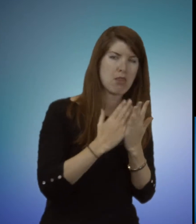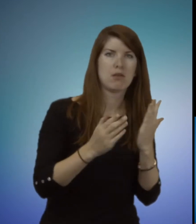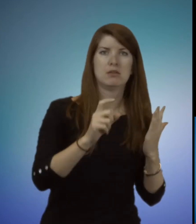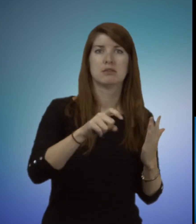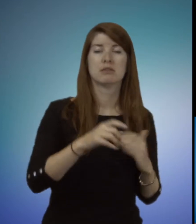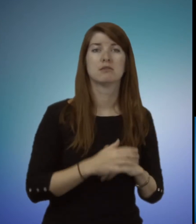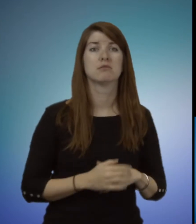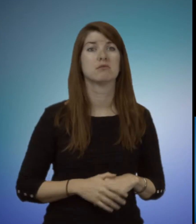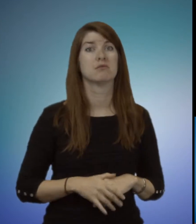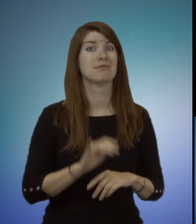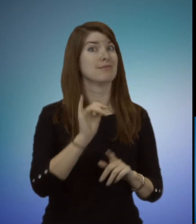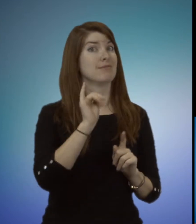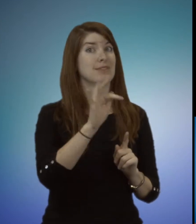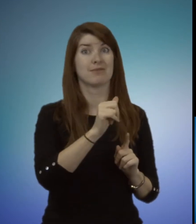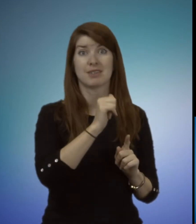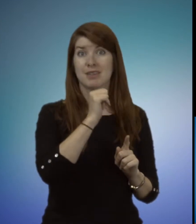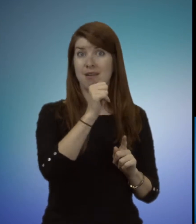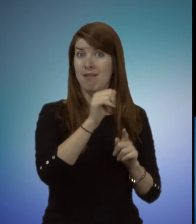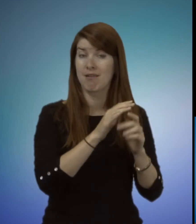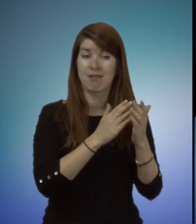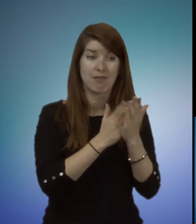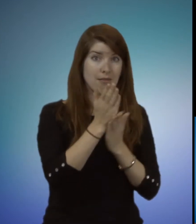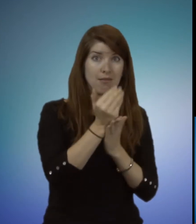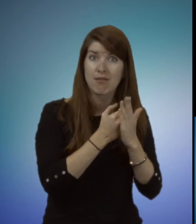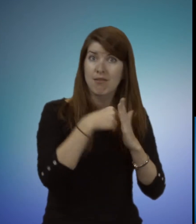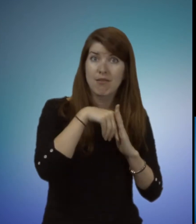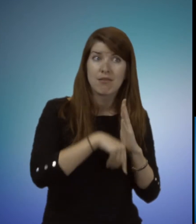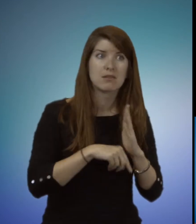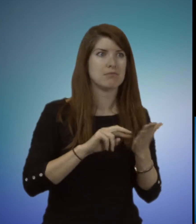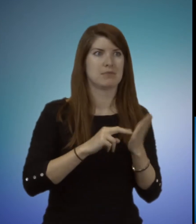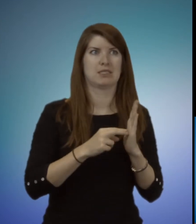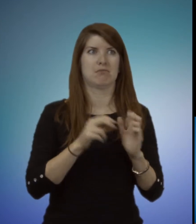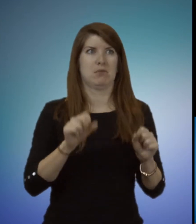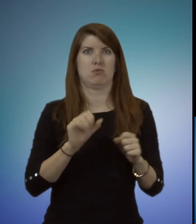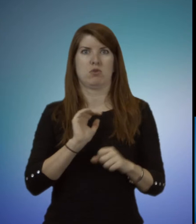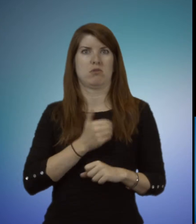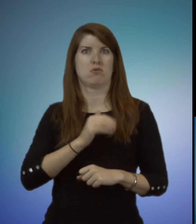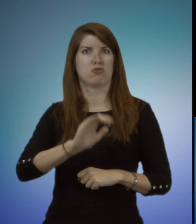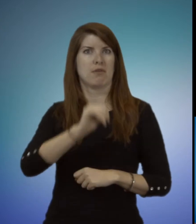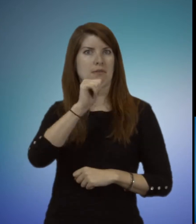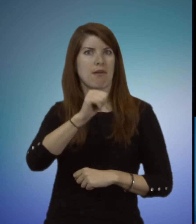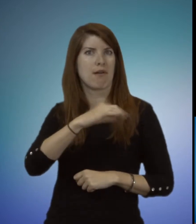De no ser así, podemos encontrarnos en una situación en la que el niño no es elegible para